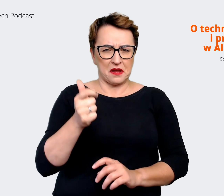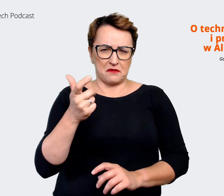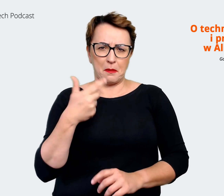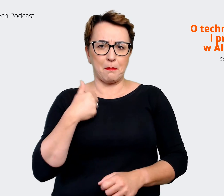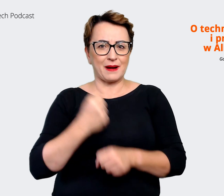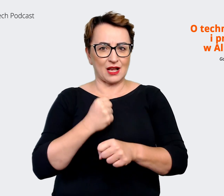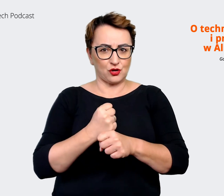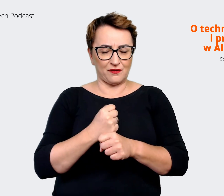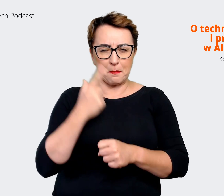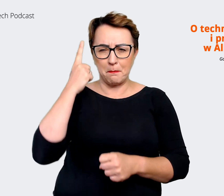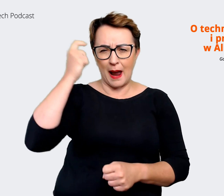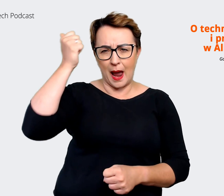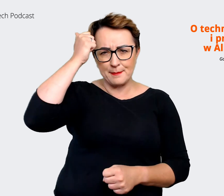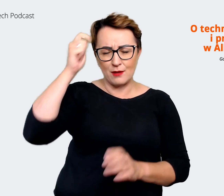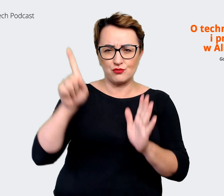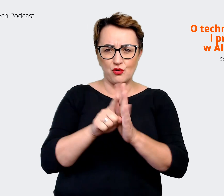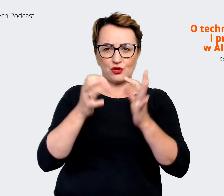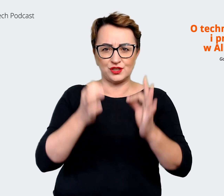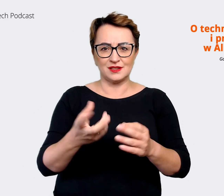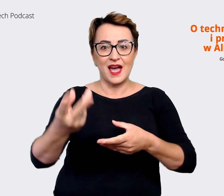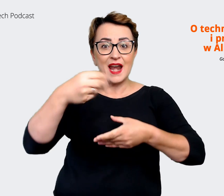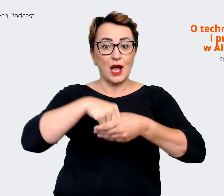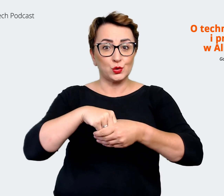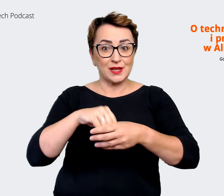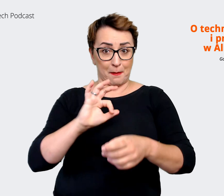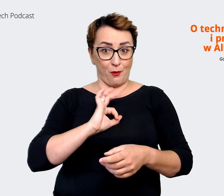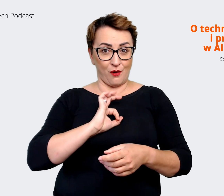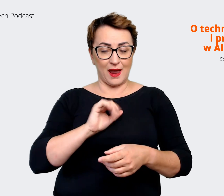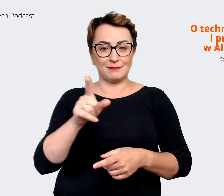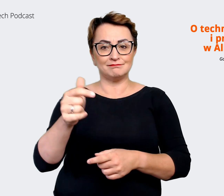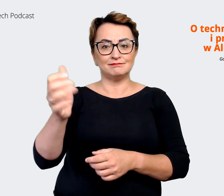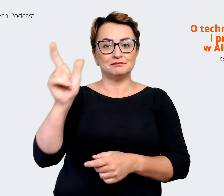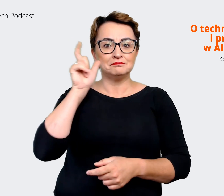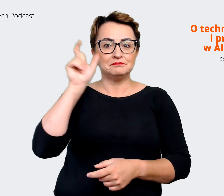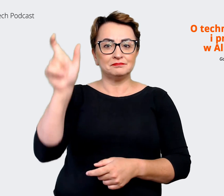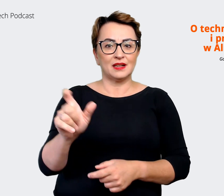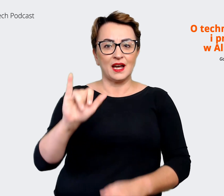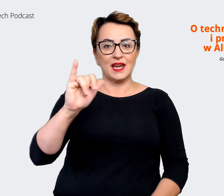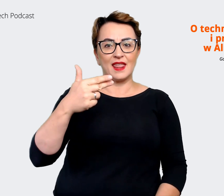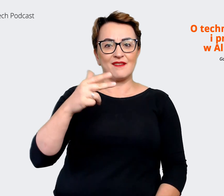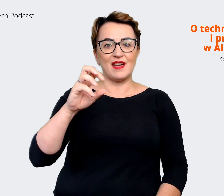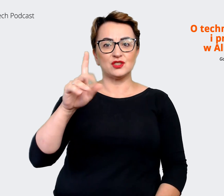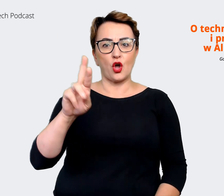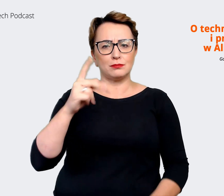gdzie pamiętam po dzień dzisiejszy swoją rekrutację przez inwestora, by się przekonać,